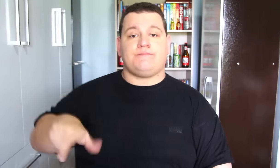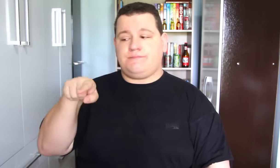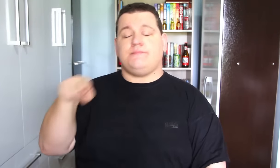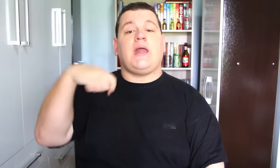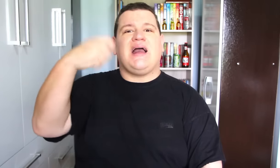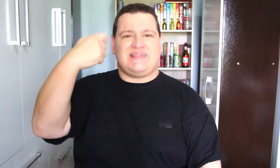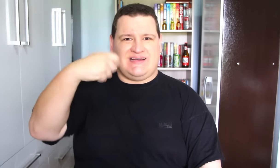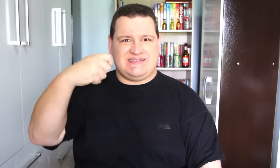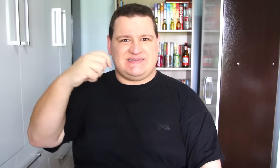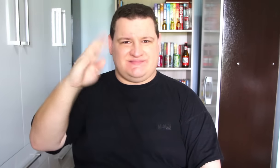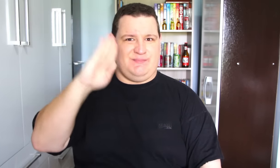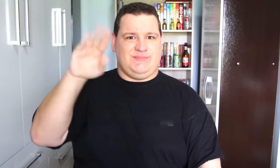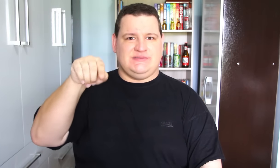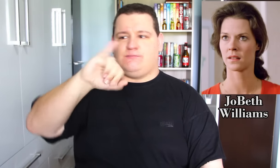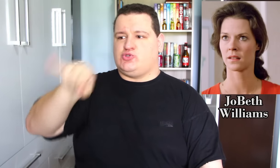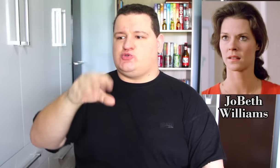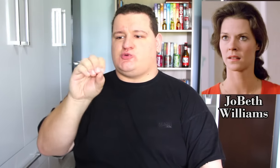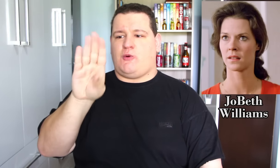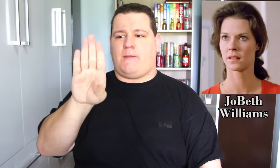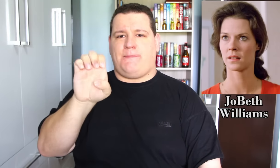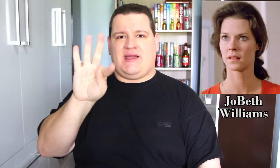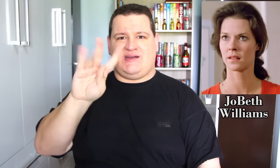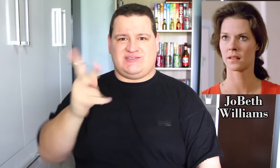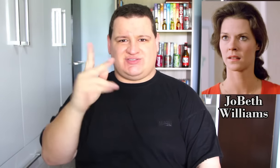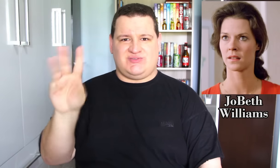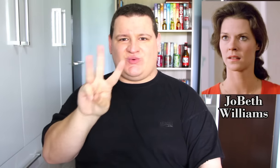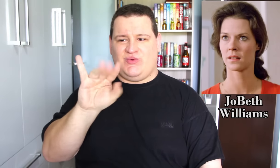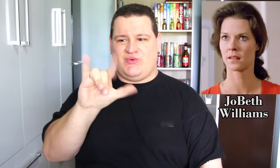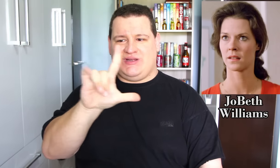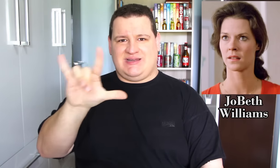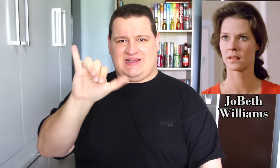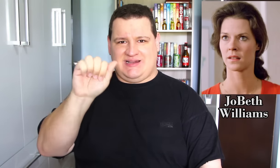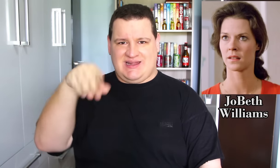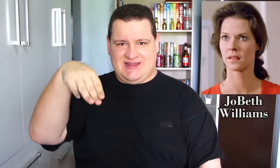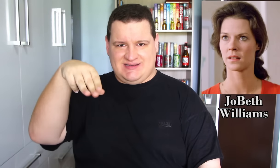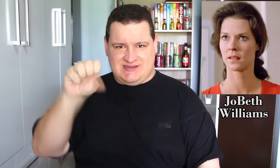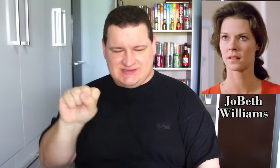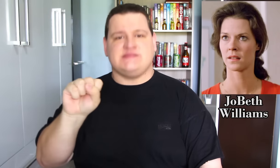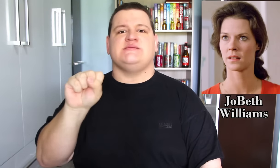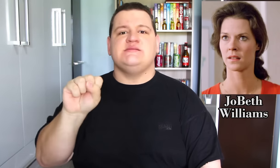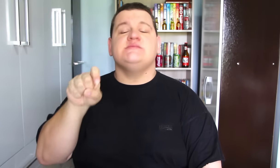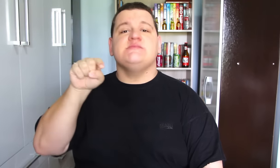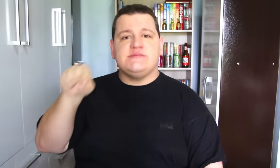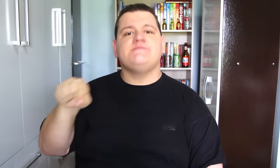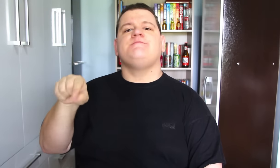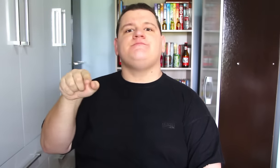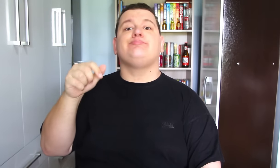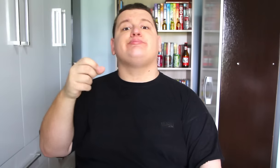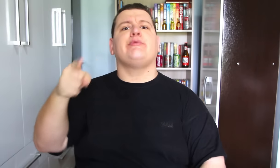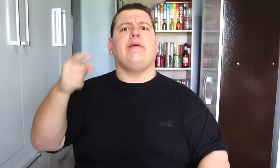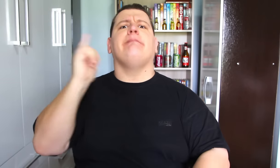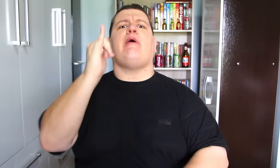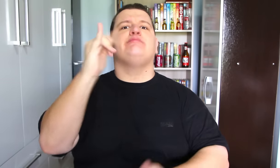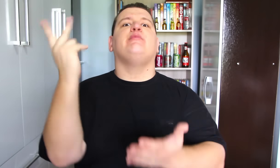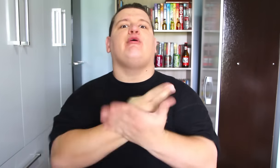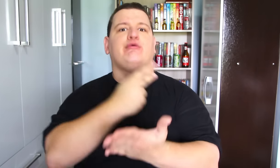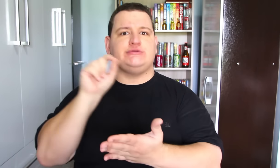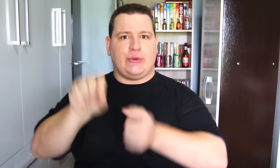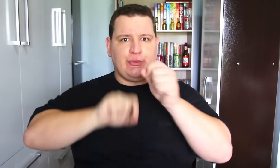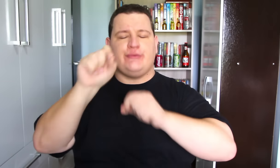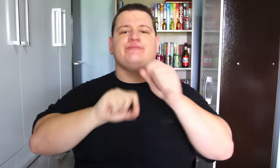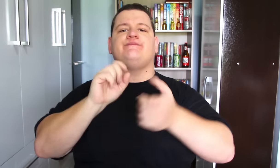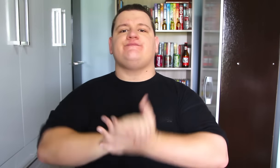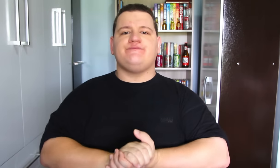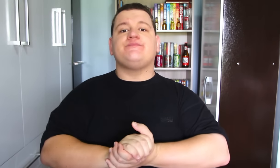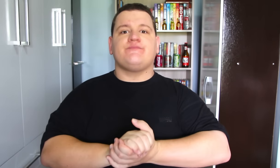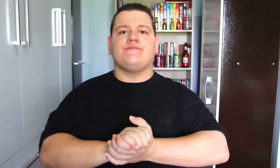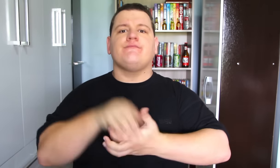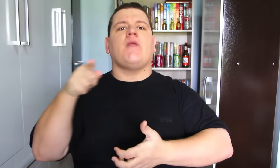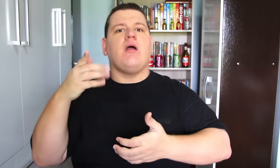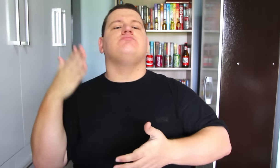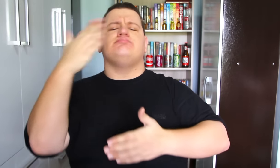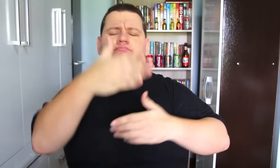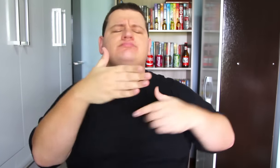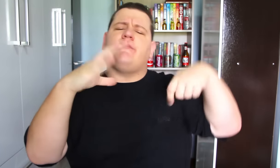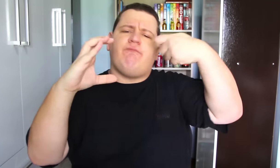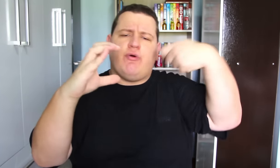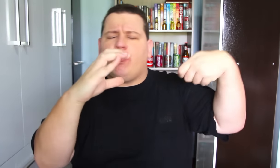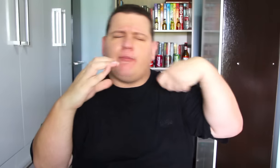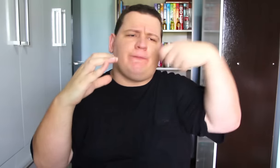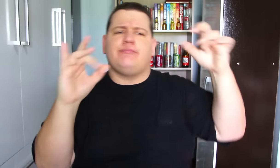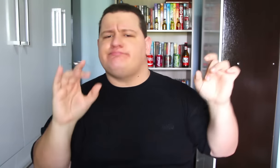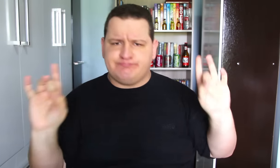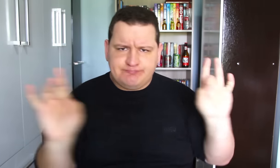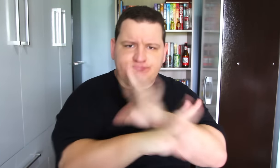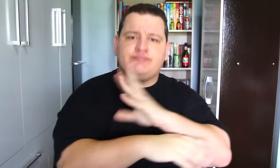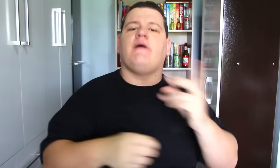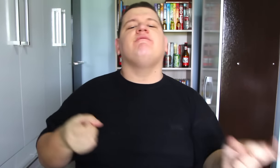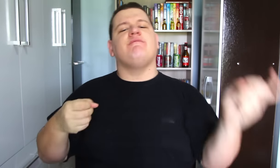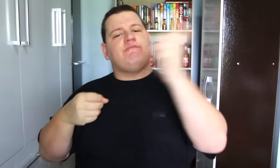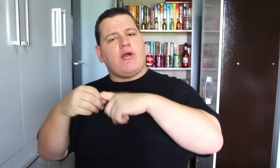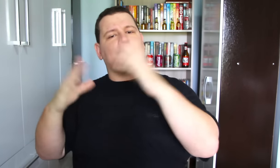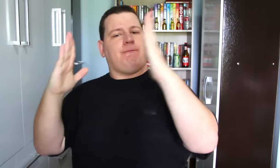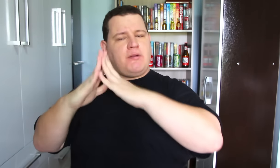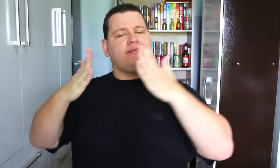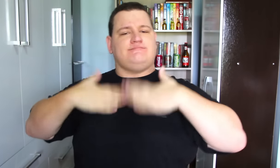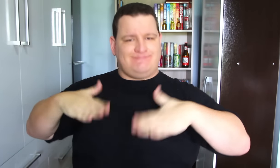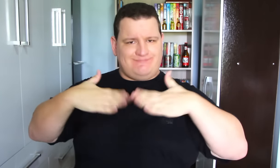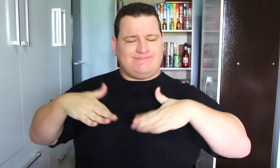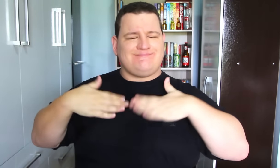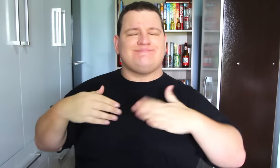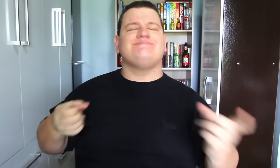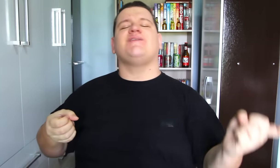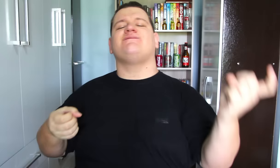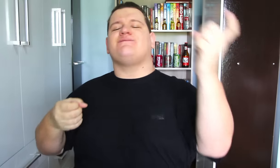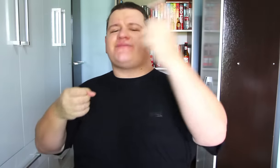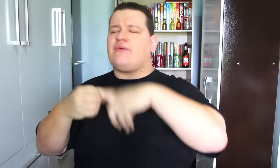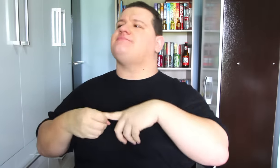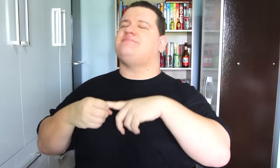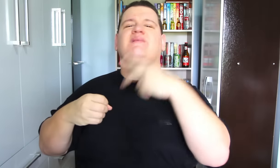A atriz do filme, JoBeth Williams, contou que quando voltava para sua casa depois das gravações,